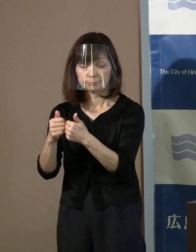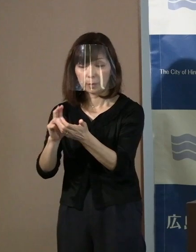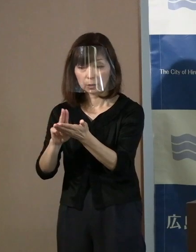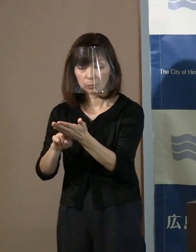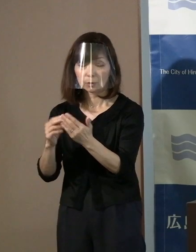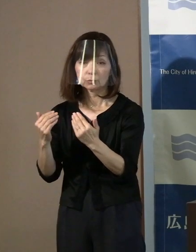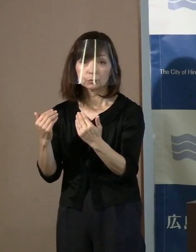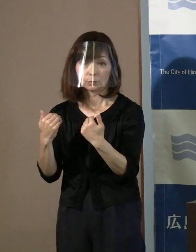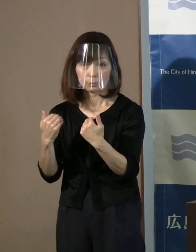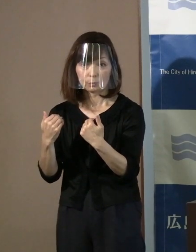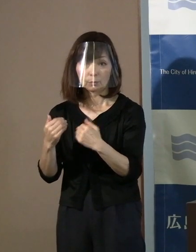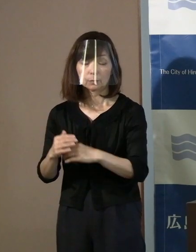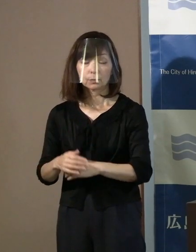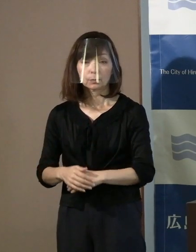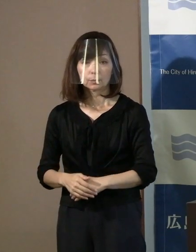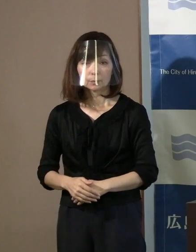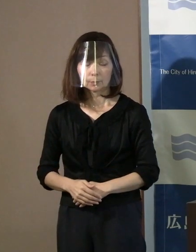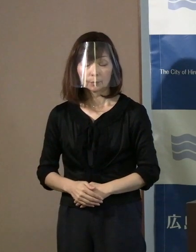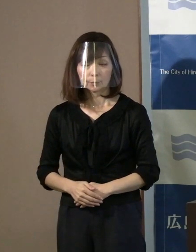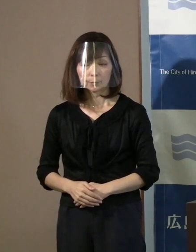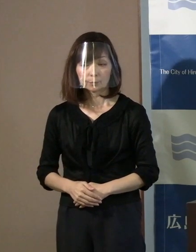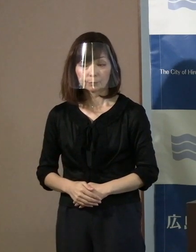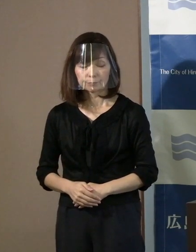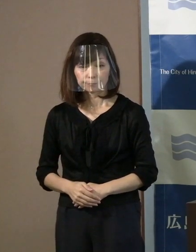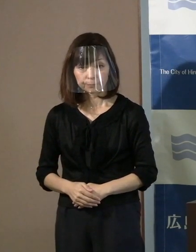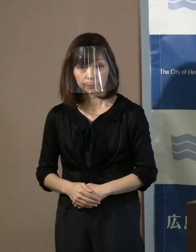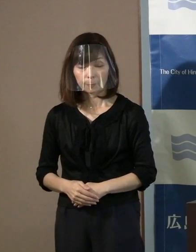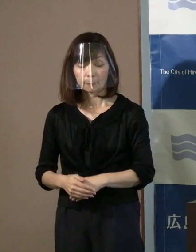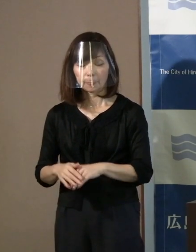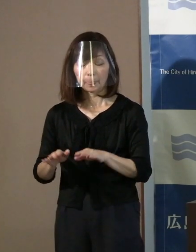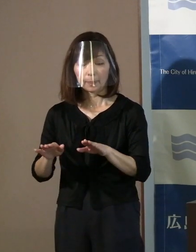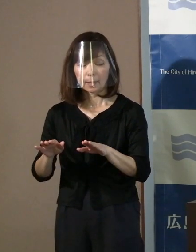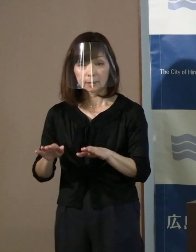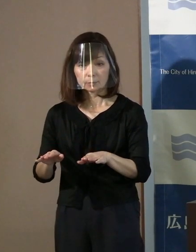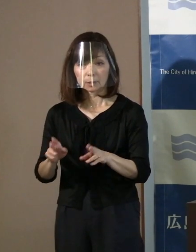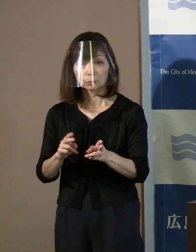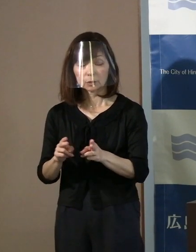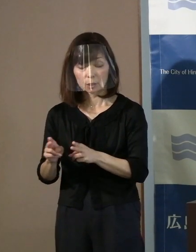これは現行の制度では 今までの手続きを国が定め､